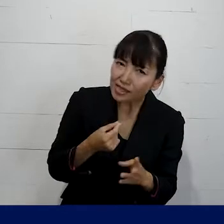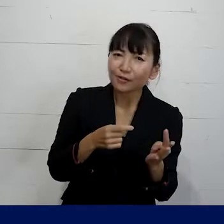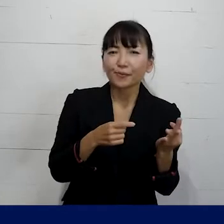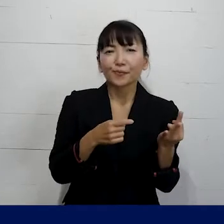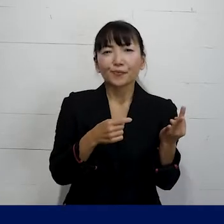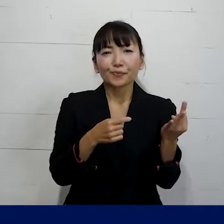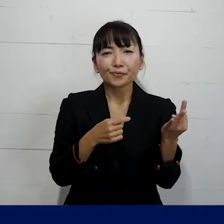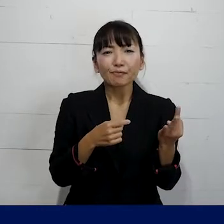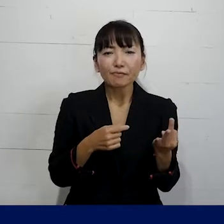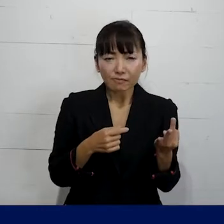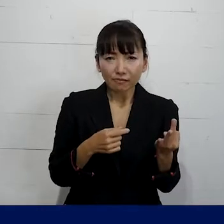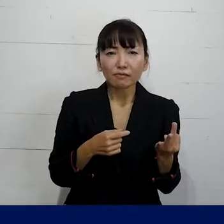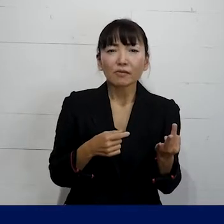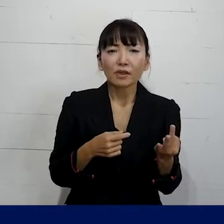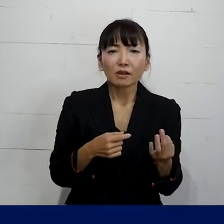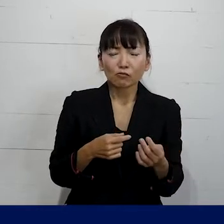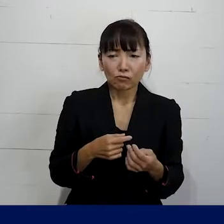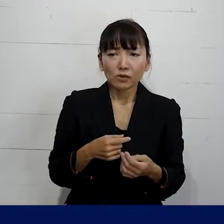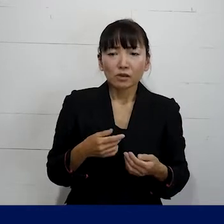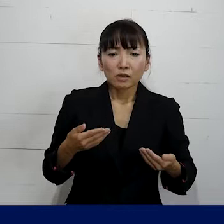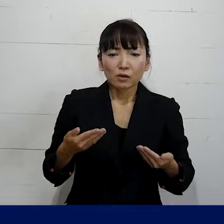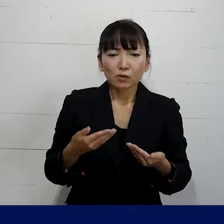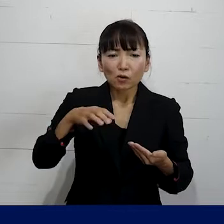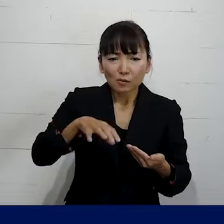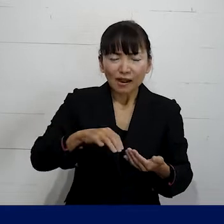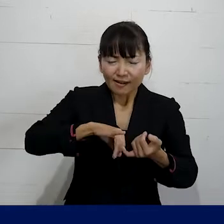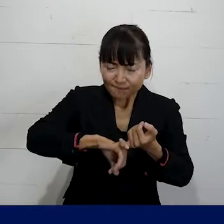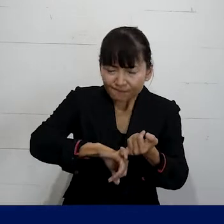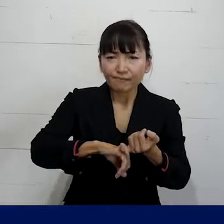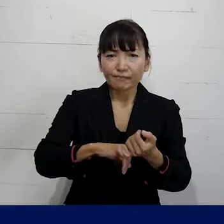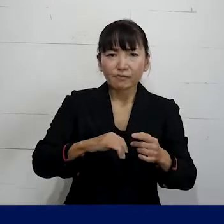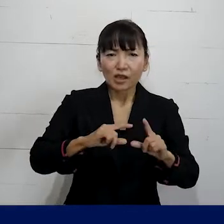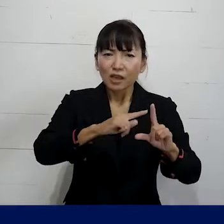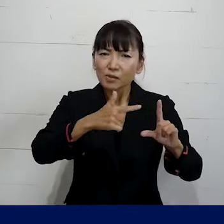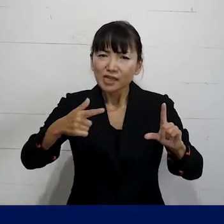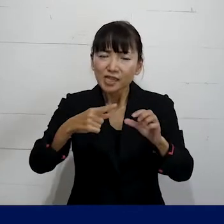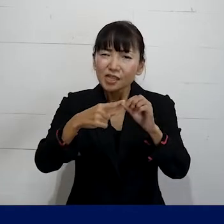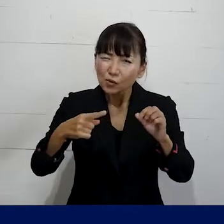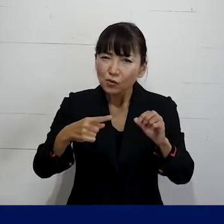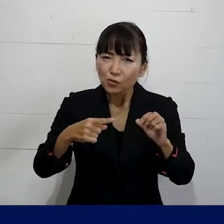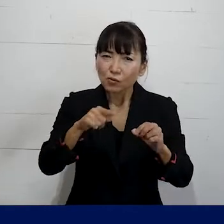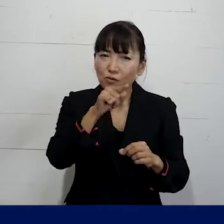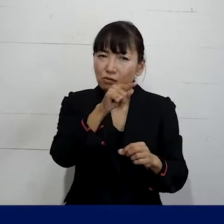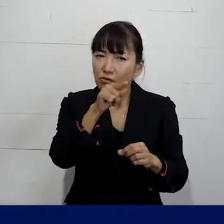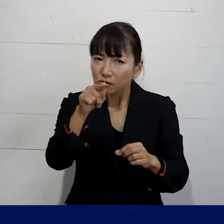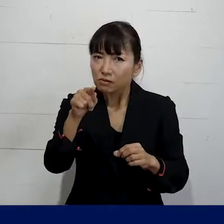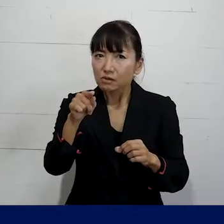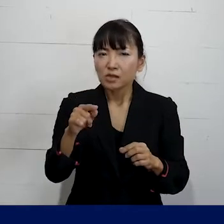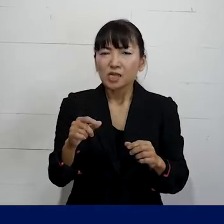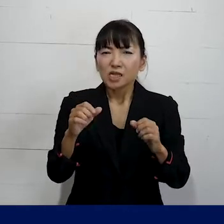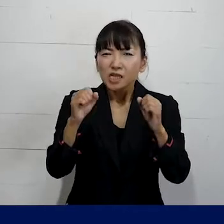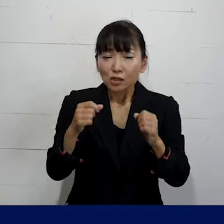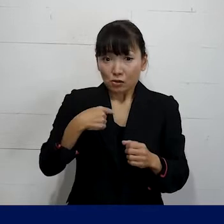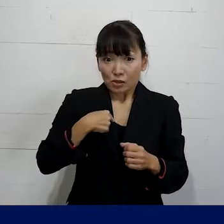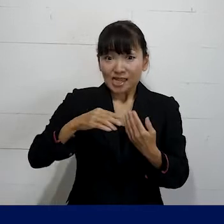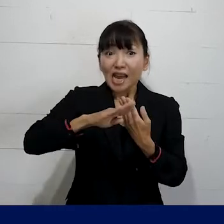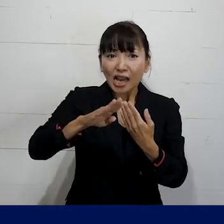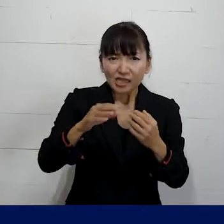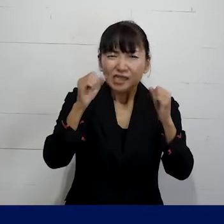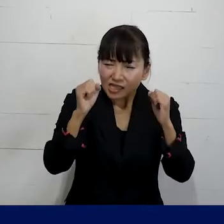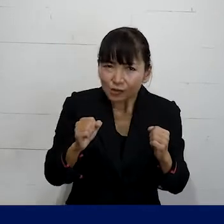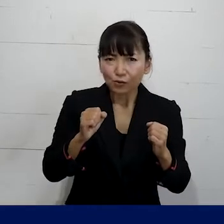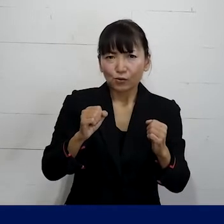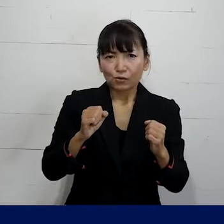それから同じ職場に必ず一定数のLGBTQ当事者は ご自分以外にもいるはずです